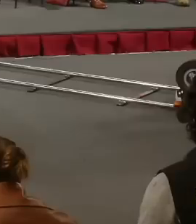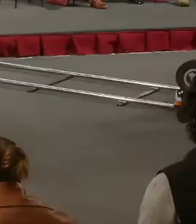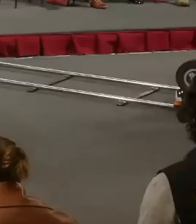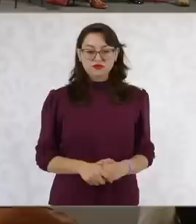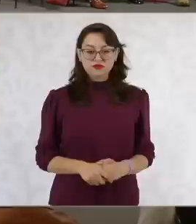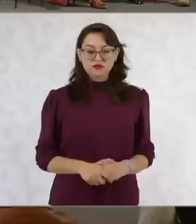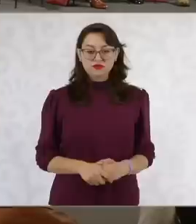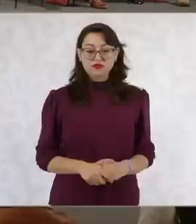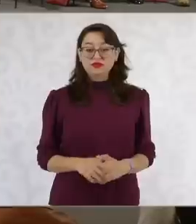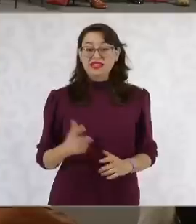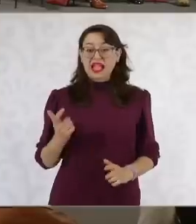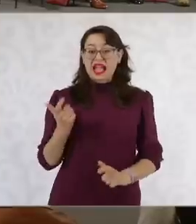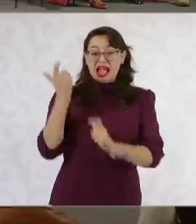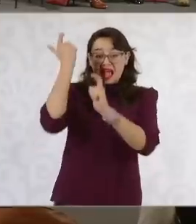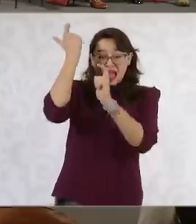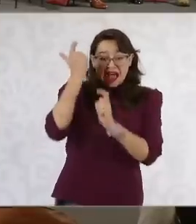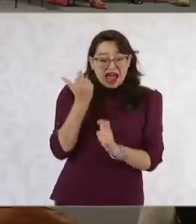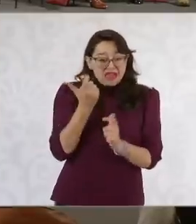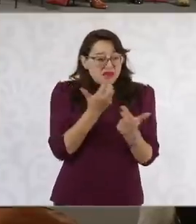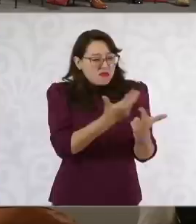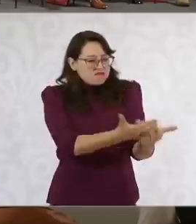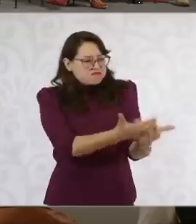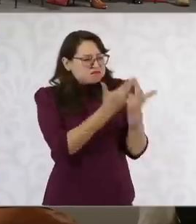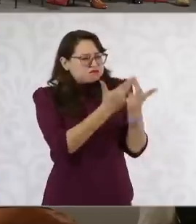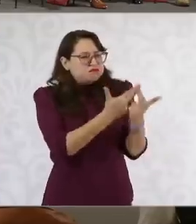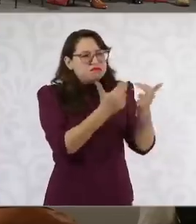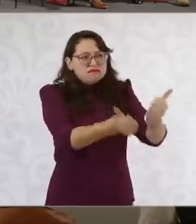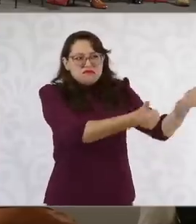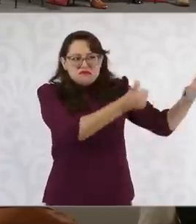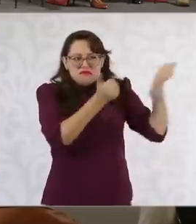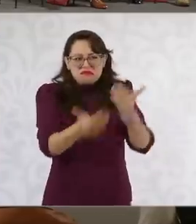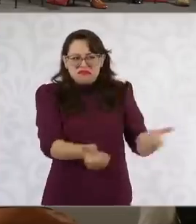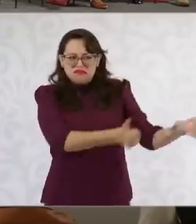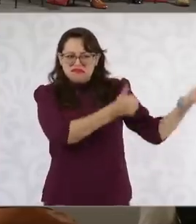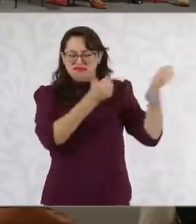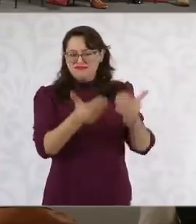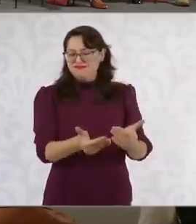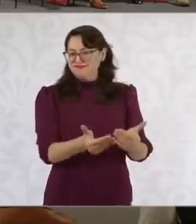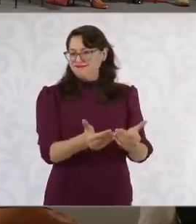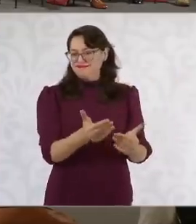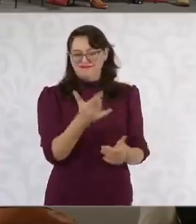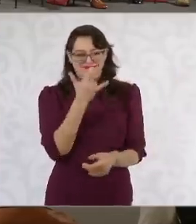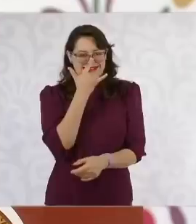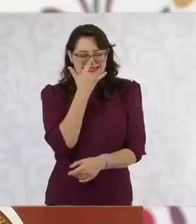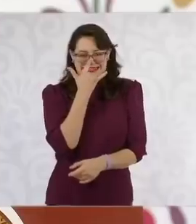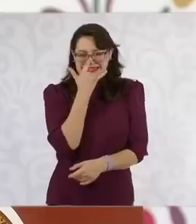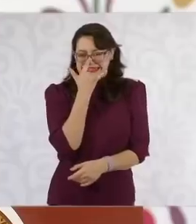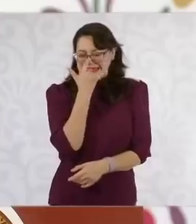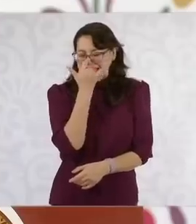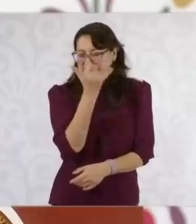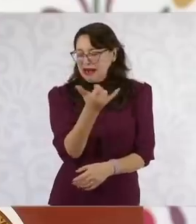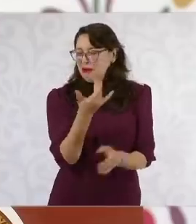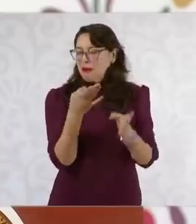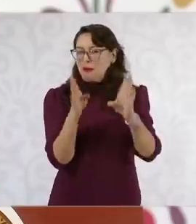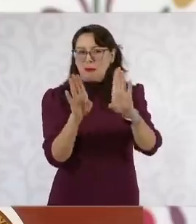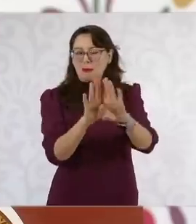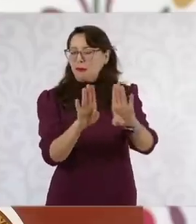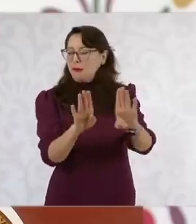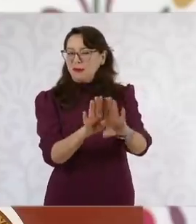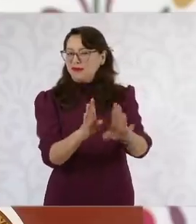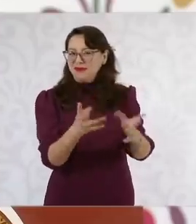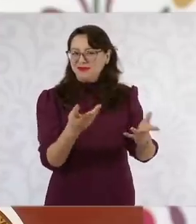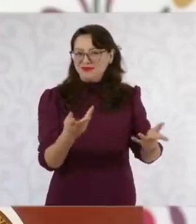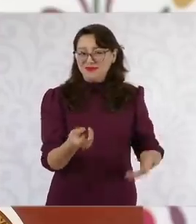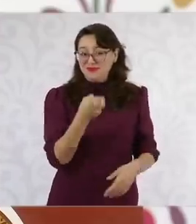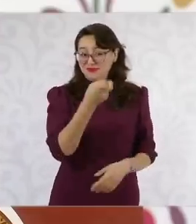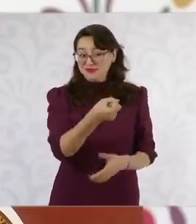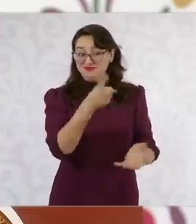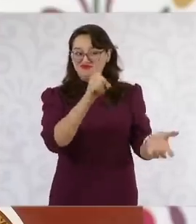de tener una relación positiva con los Estados Unidos para contener este problema porque es el